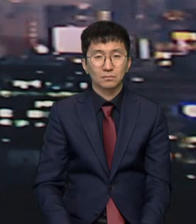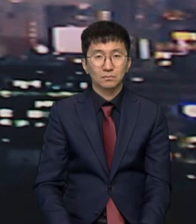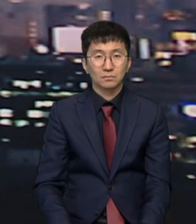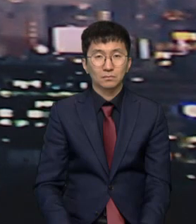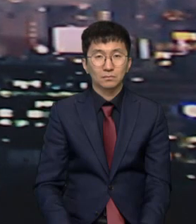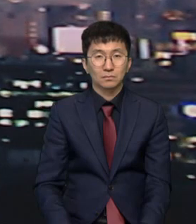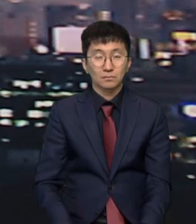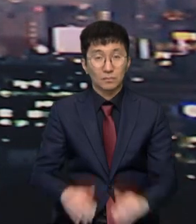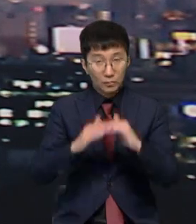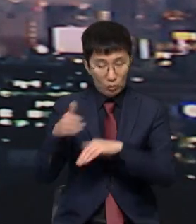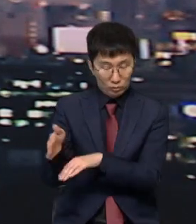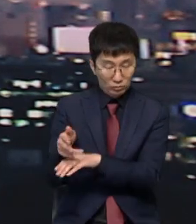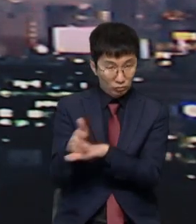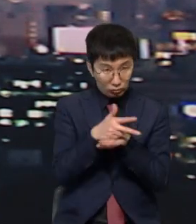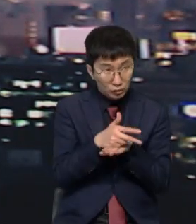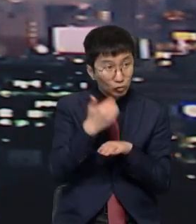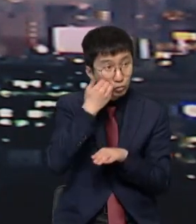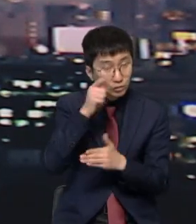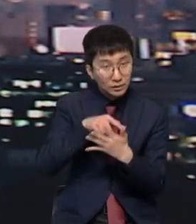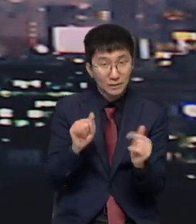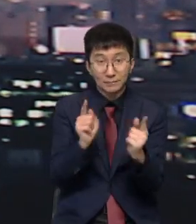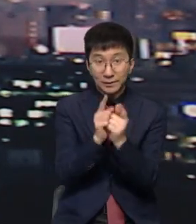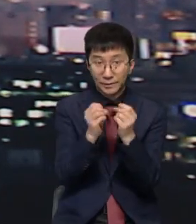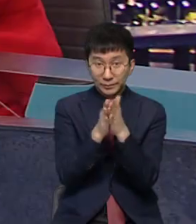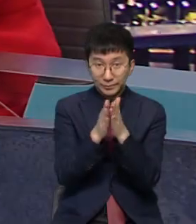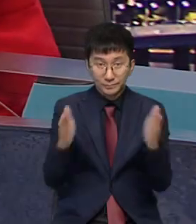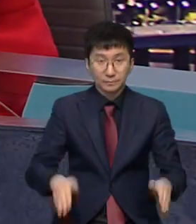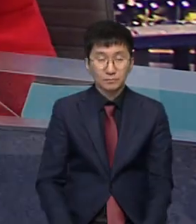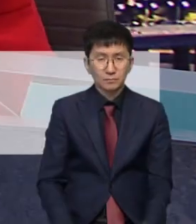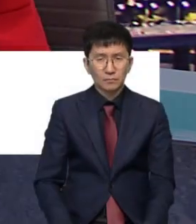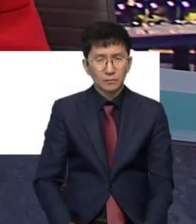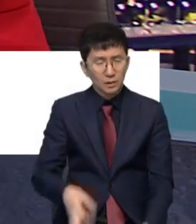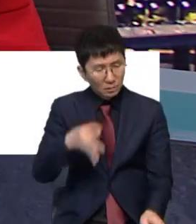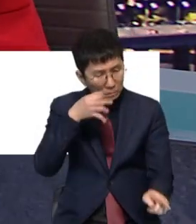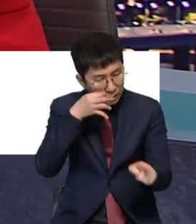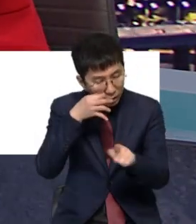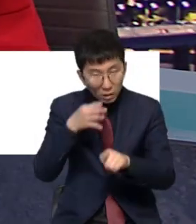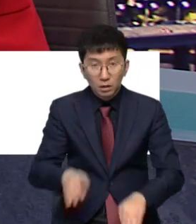(앵커) 이 내용 취재한 김보미 기자 나와 있습니다. 사례들을 보니까 공익제보를 하려다가도